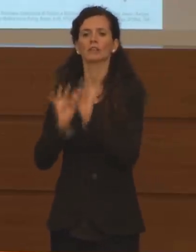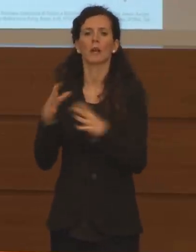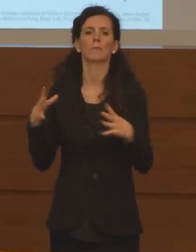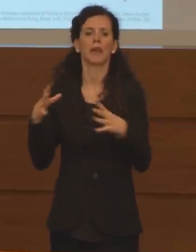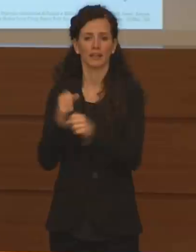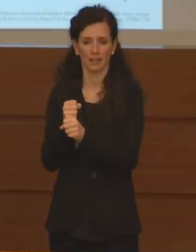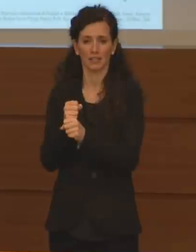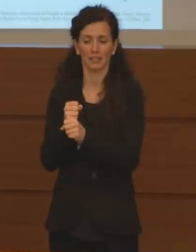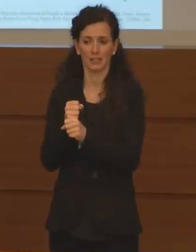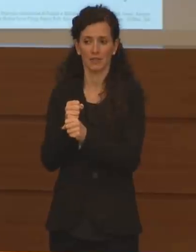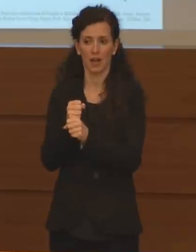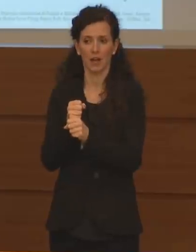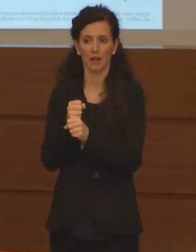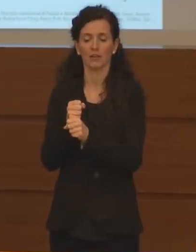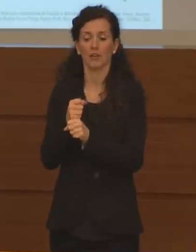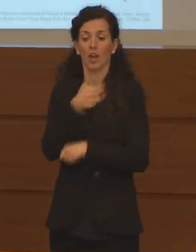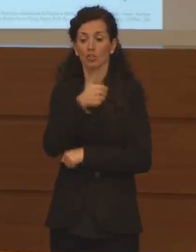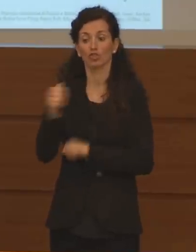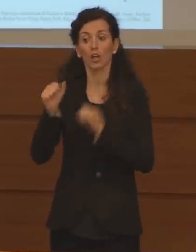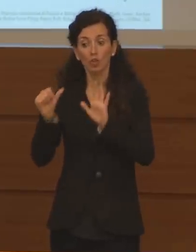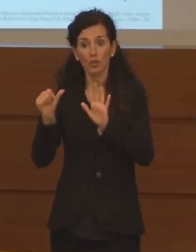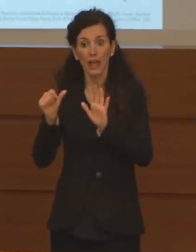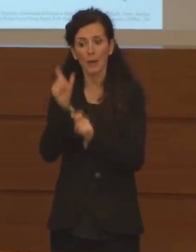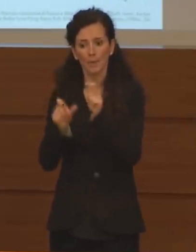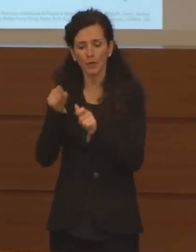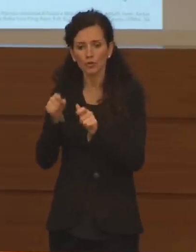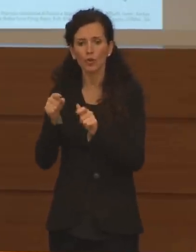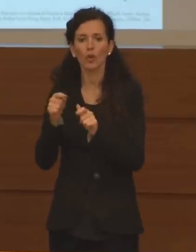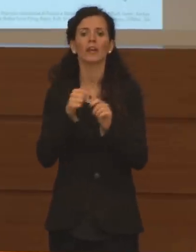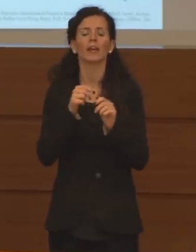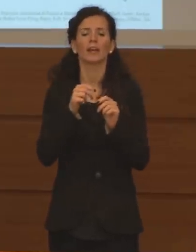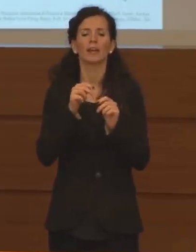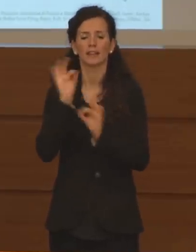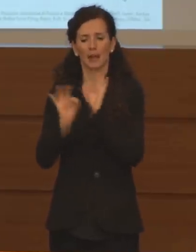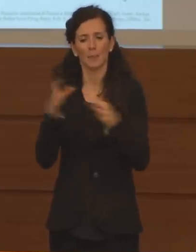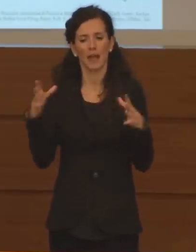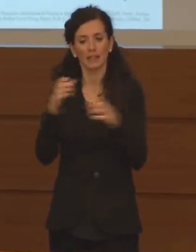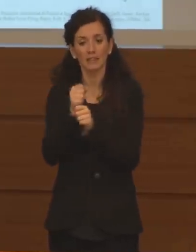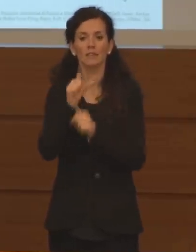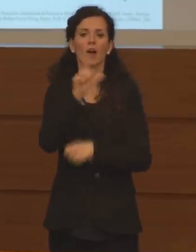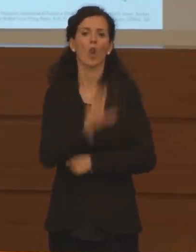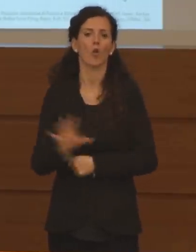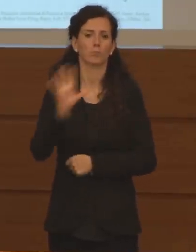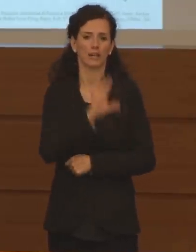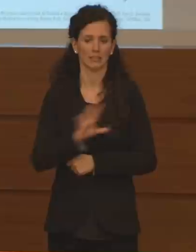106 in Lombardia sono ricoverati in terapia intensiva per un totale di